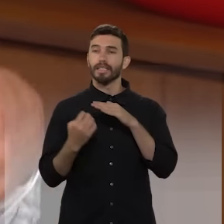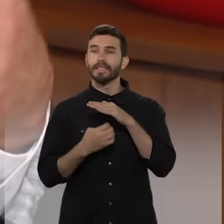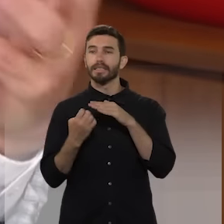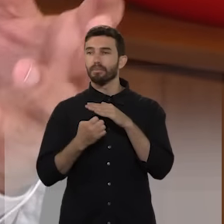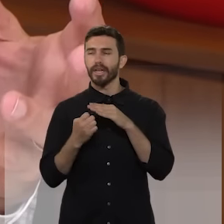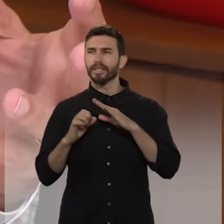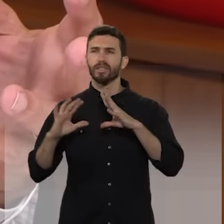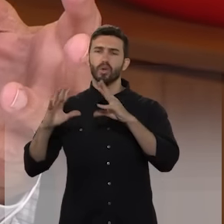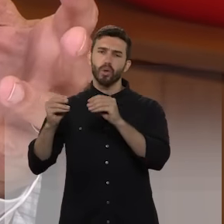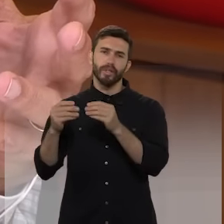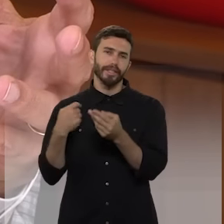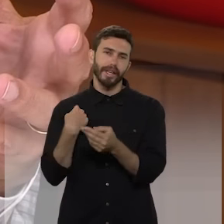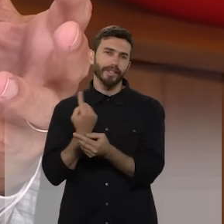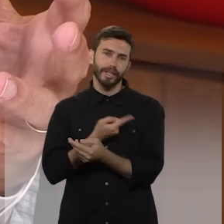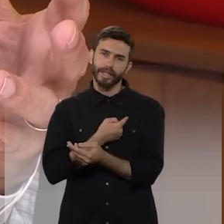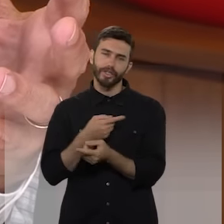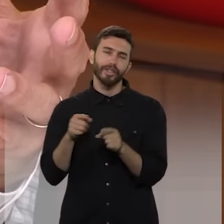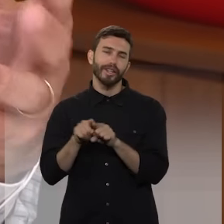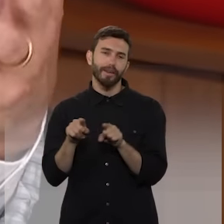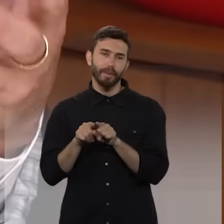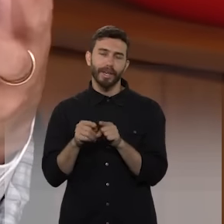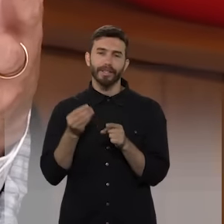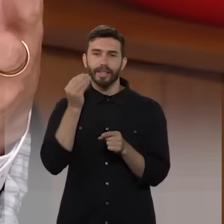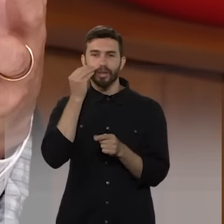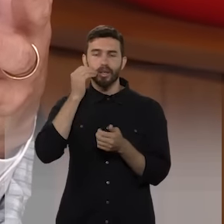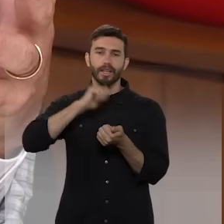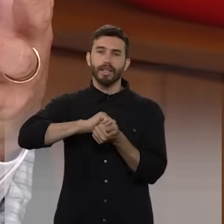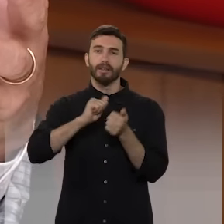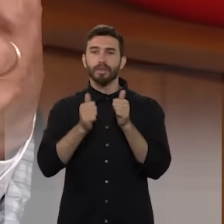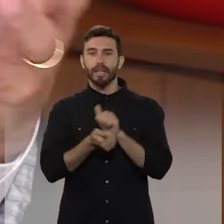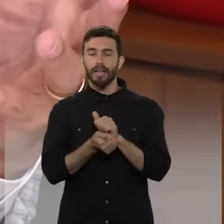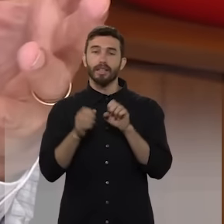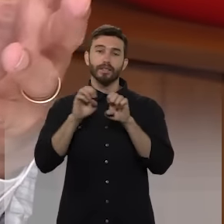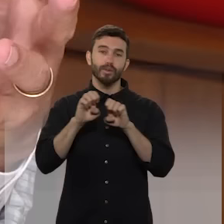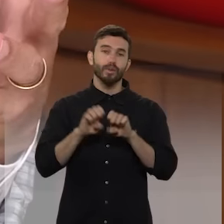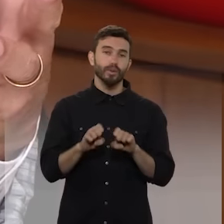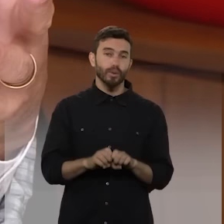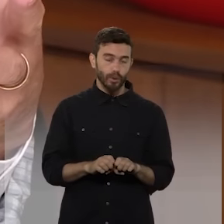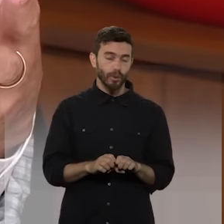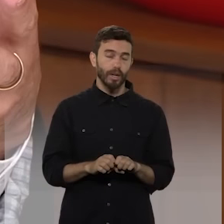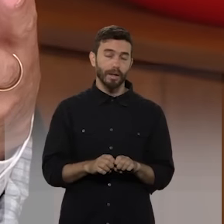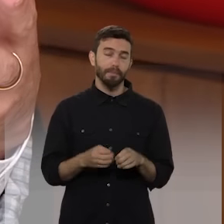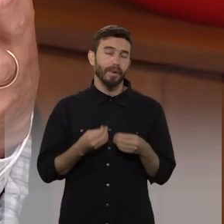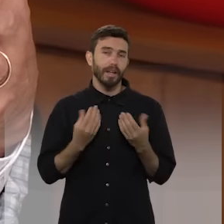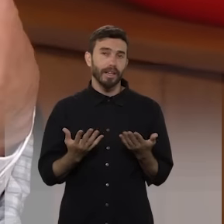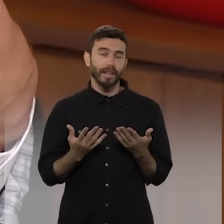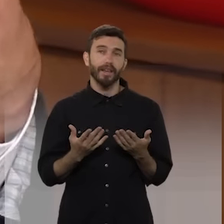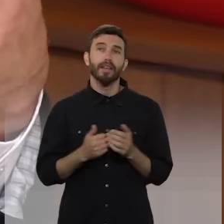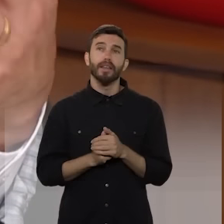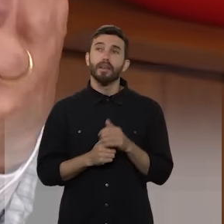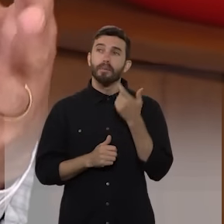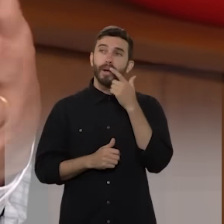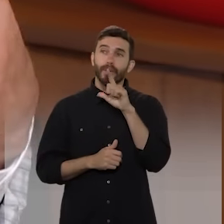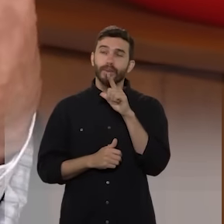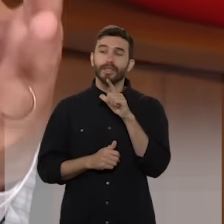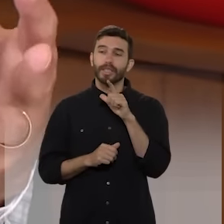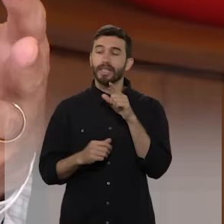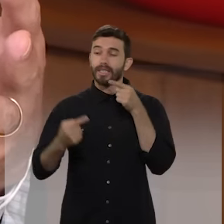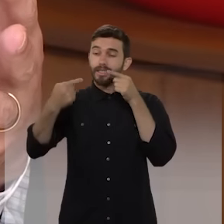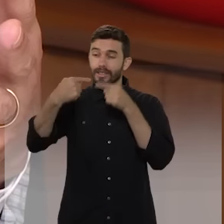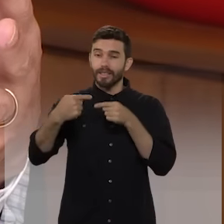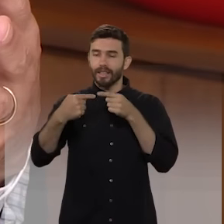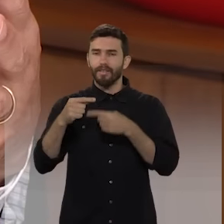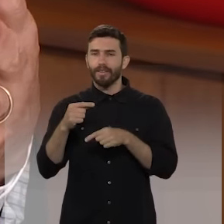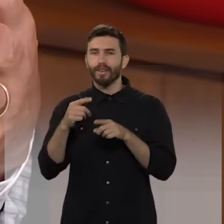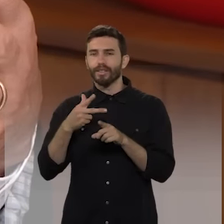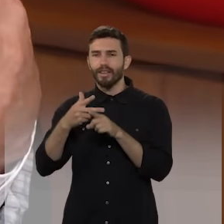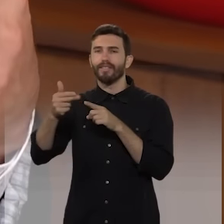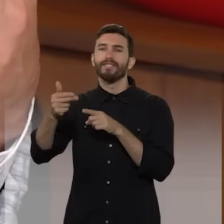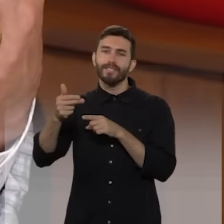adaptar a nossa estrutura, a nossa forma, para que a gente possa ir vencendo esses desafios. O que a